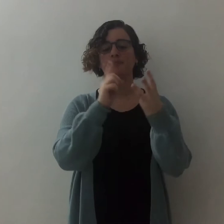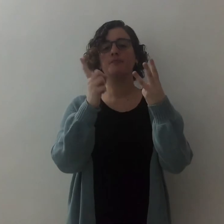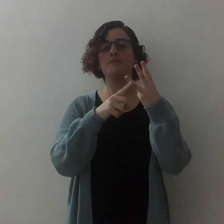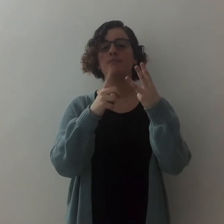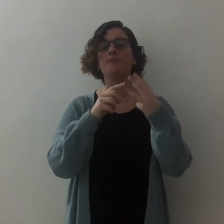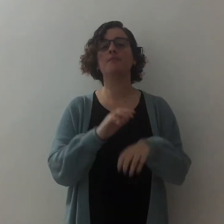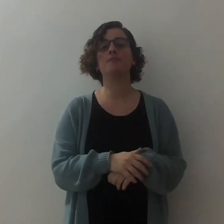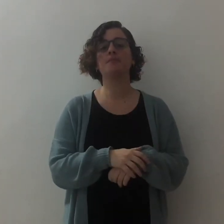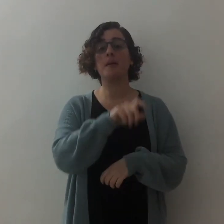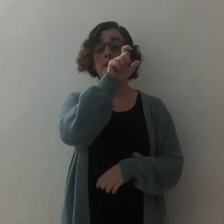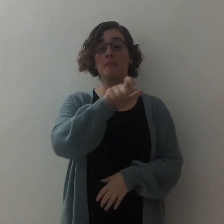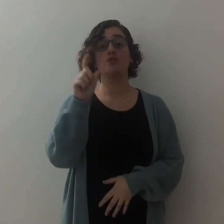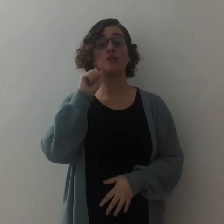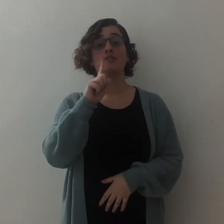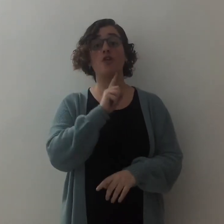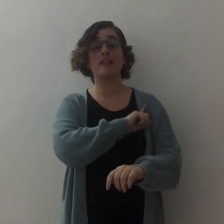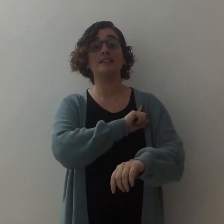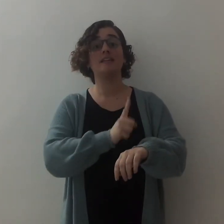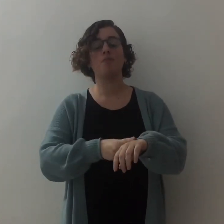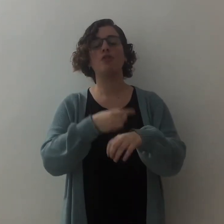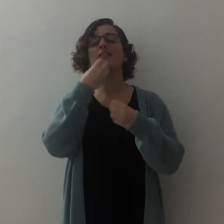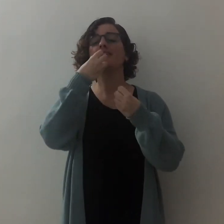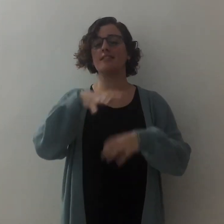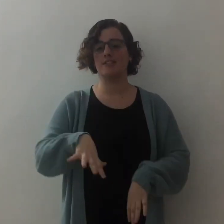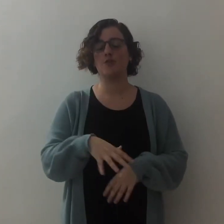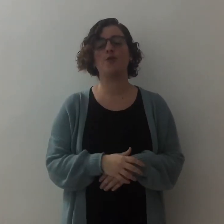con la historia del deporte y las personas sordas,